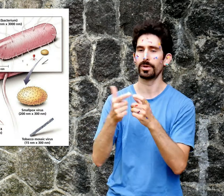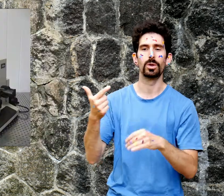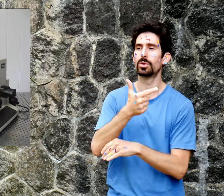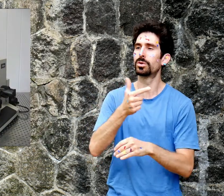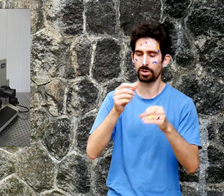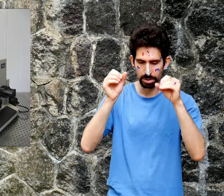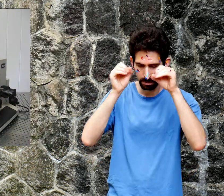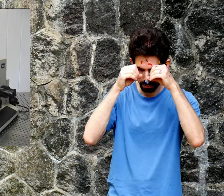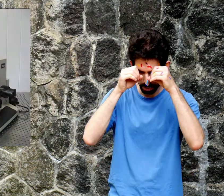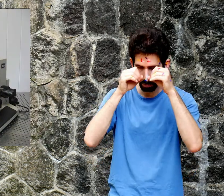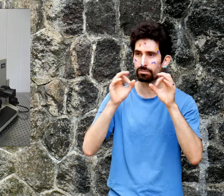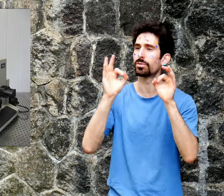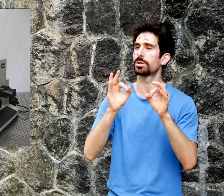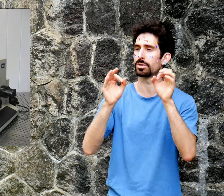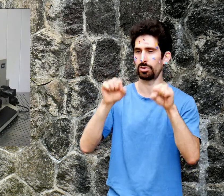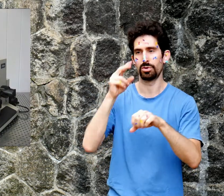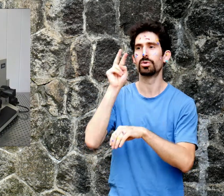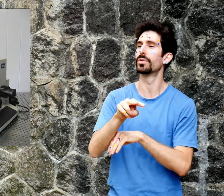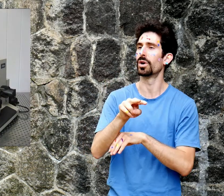Les deux s'observent au microscope classique.